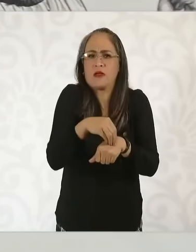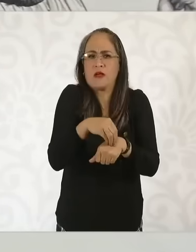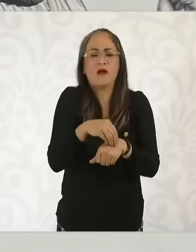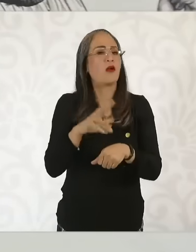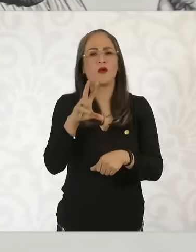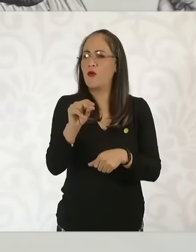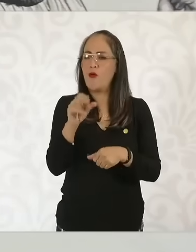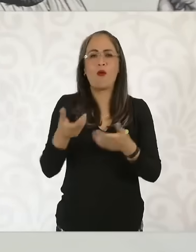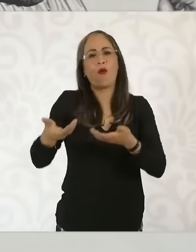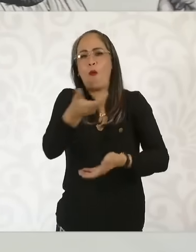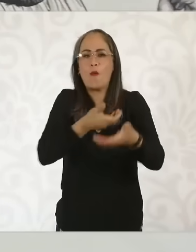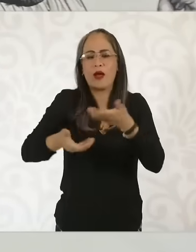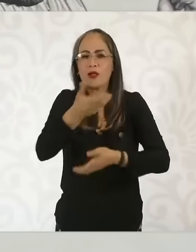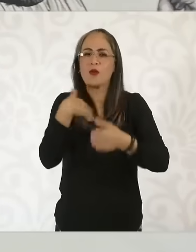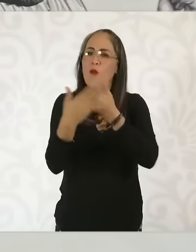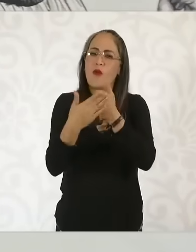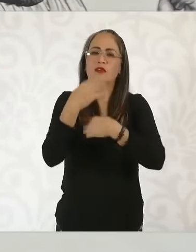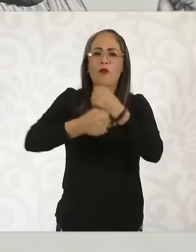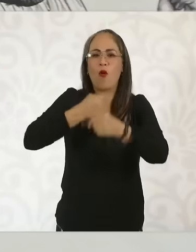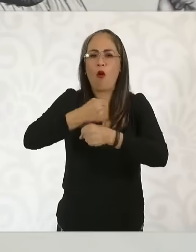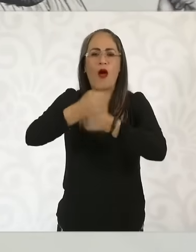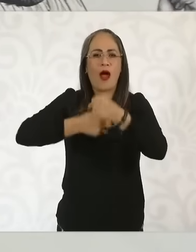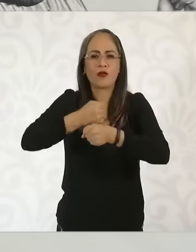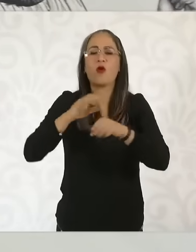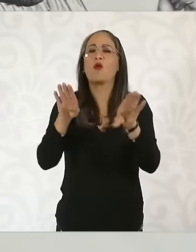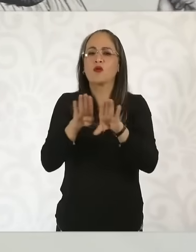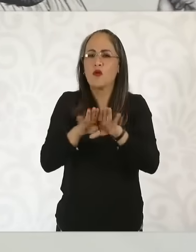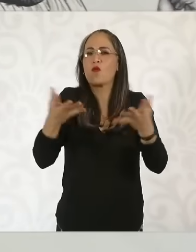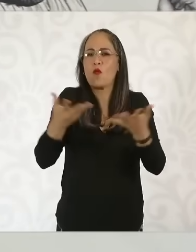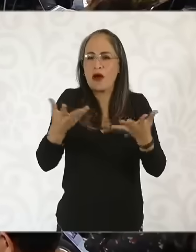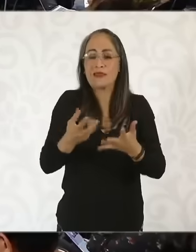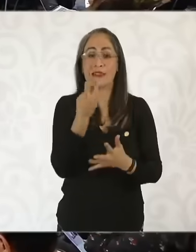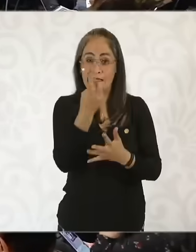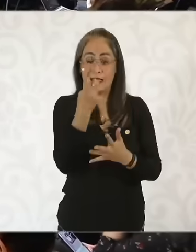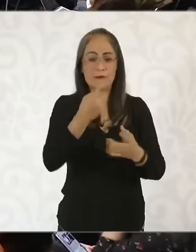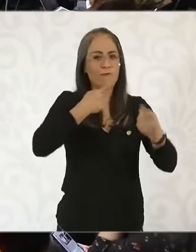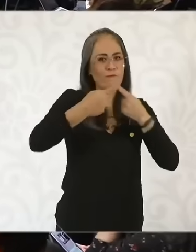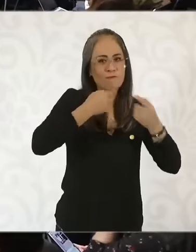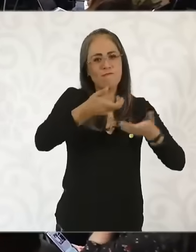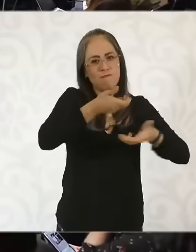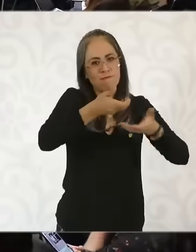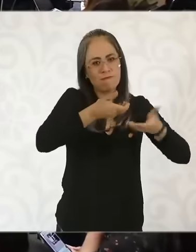comercio en los años por venir y eso es lo que estamos trabajando. Sí, gracias, presidenta. Ya,